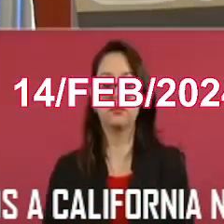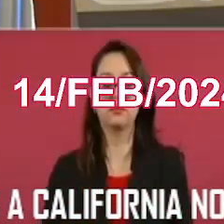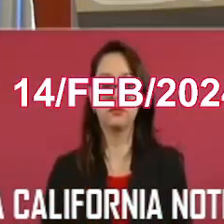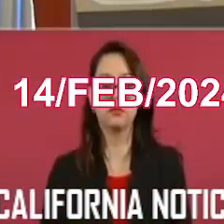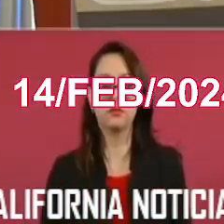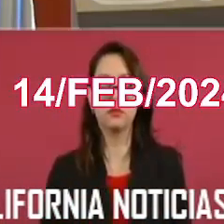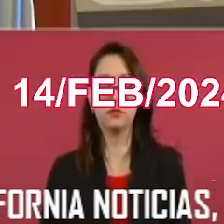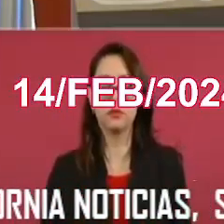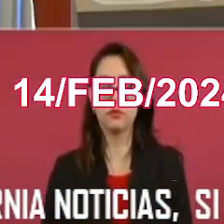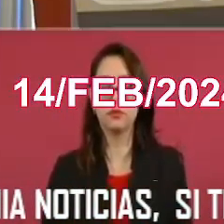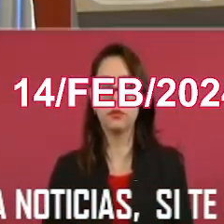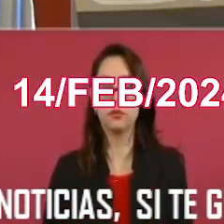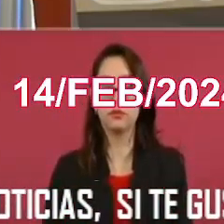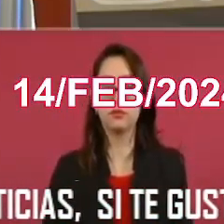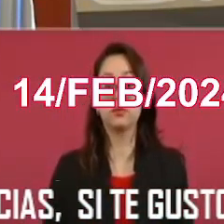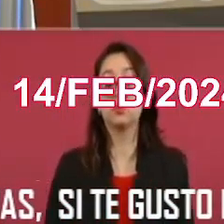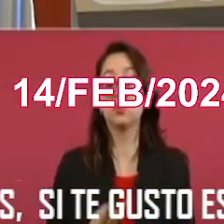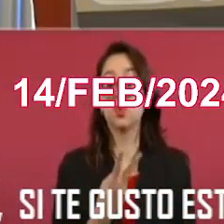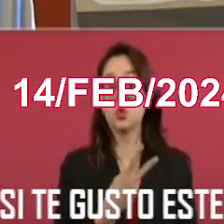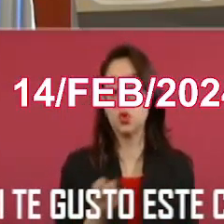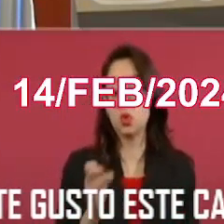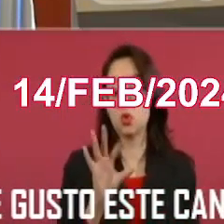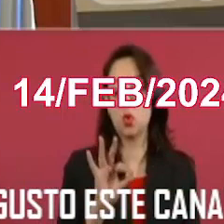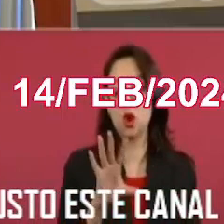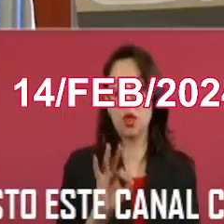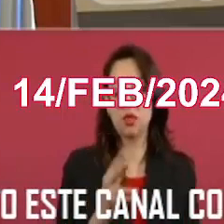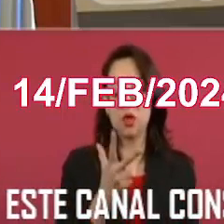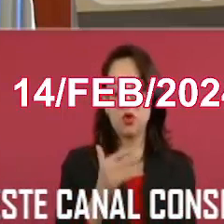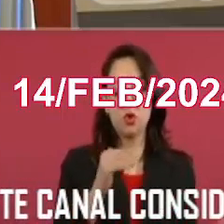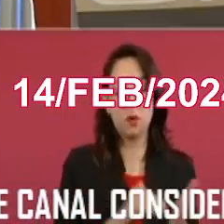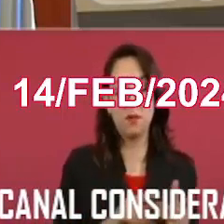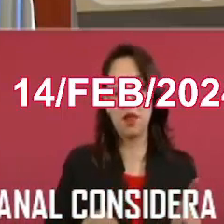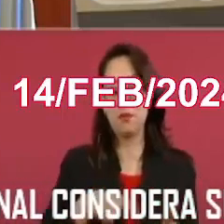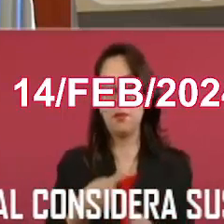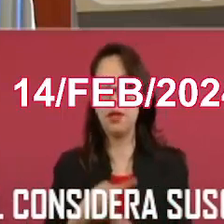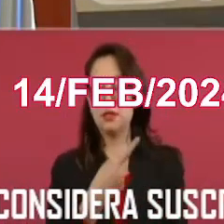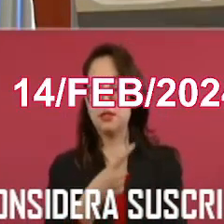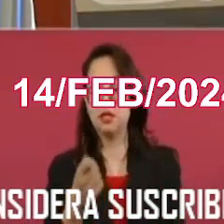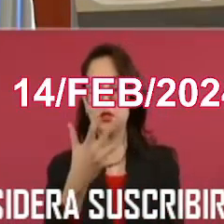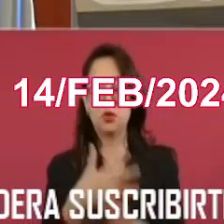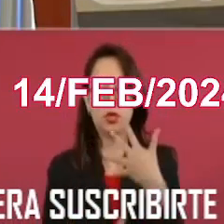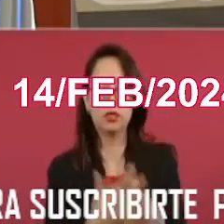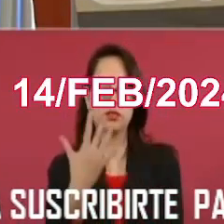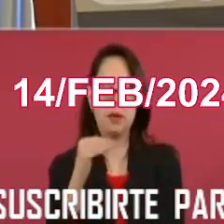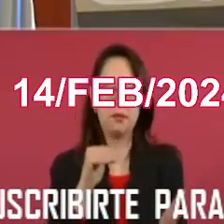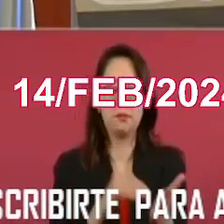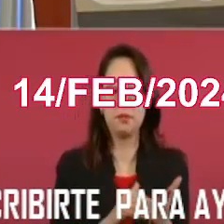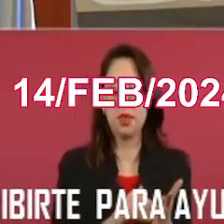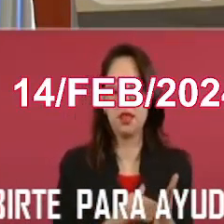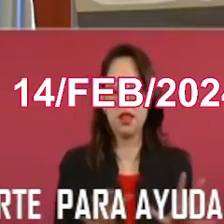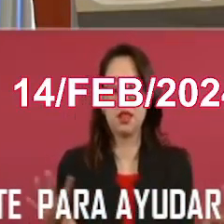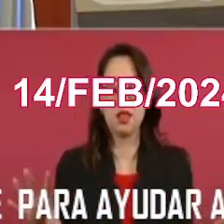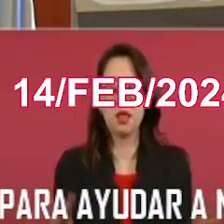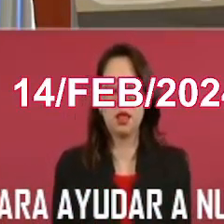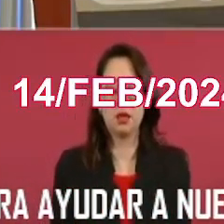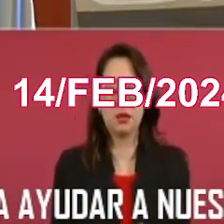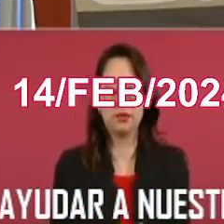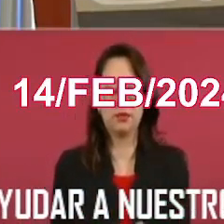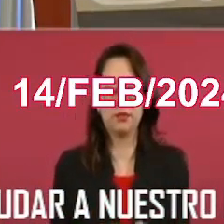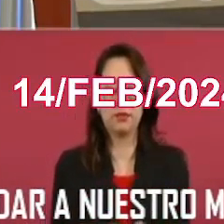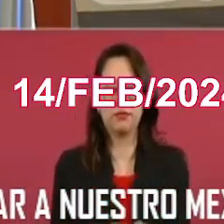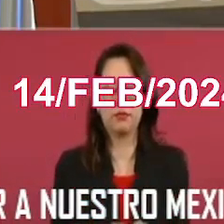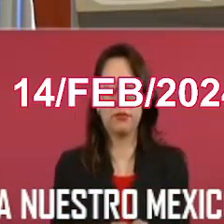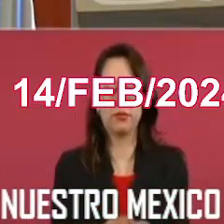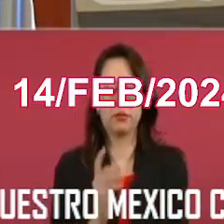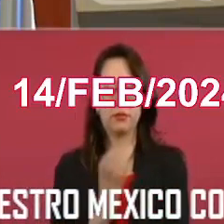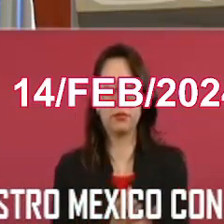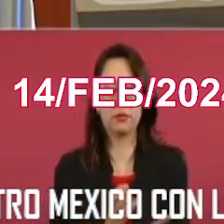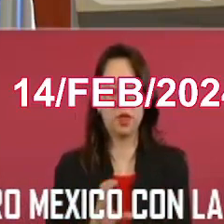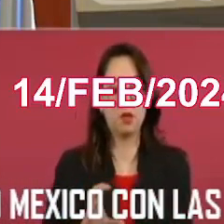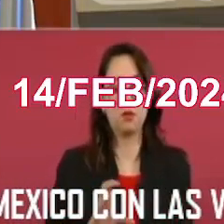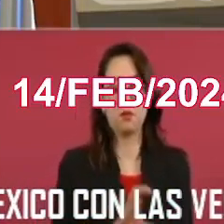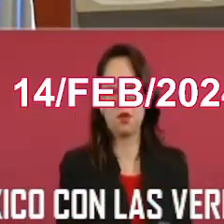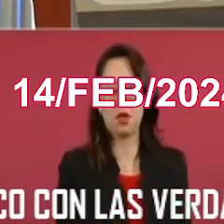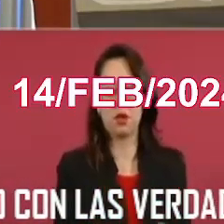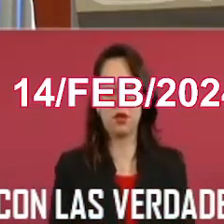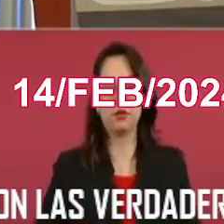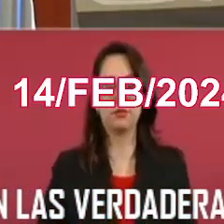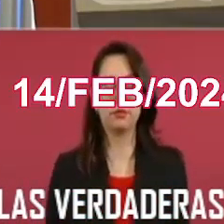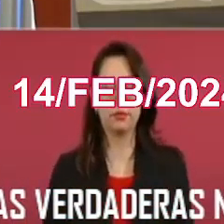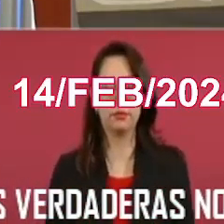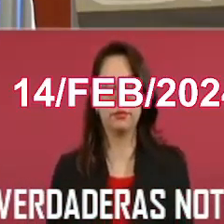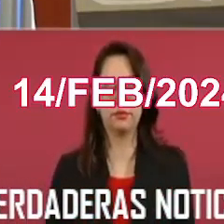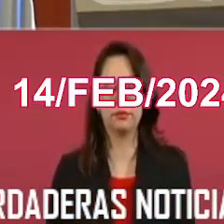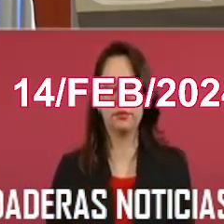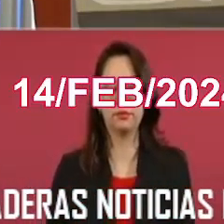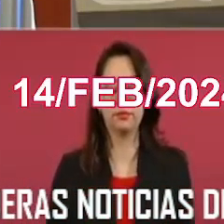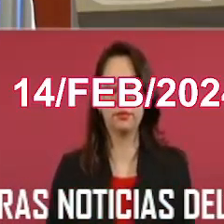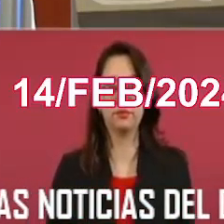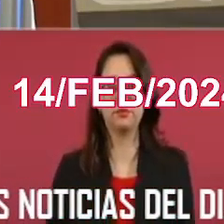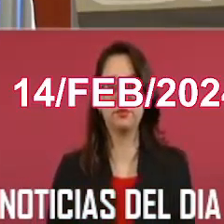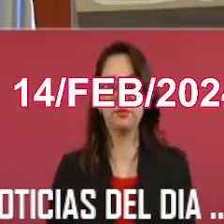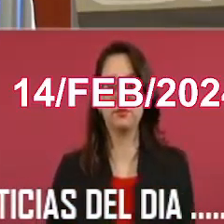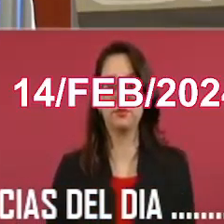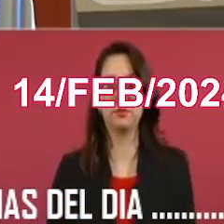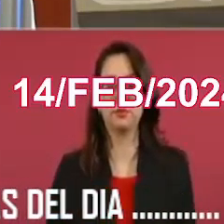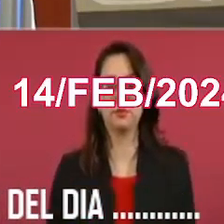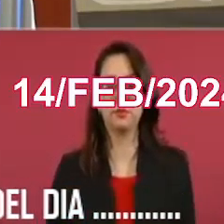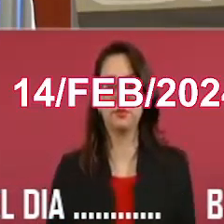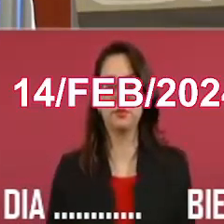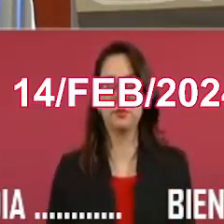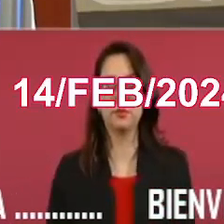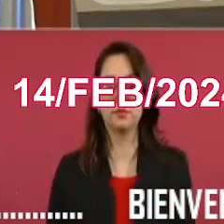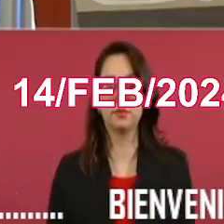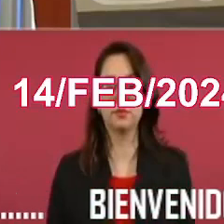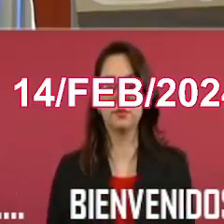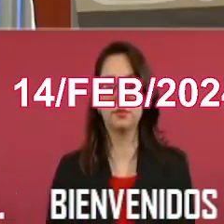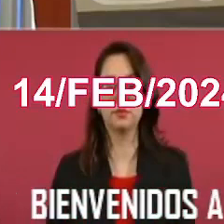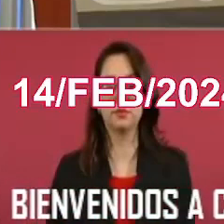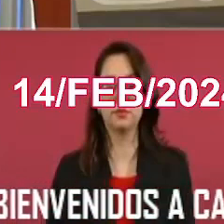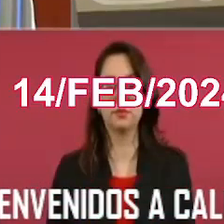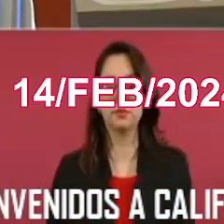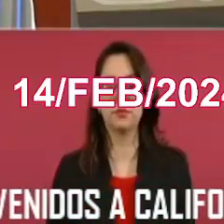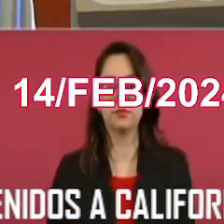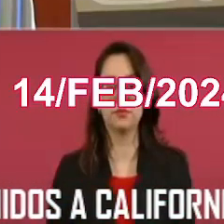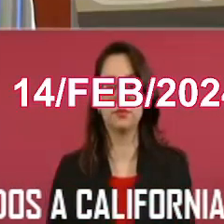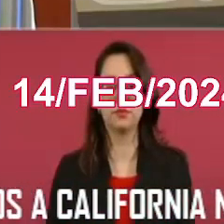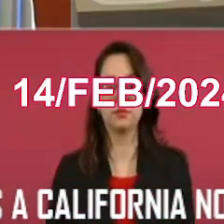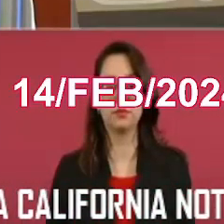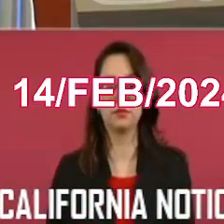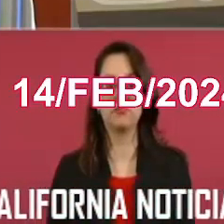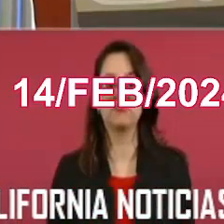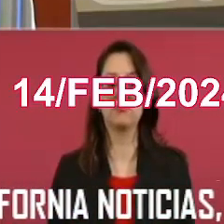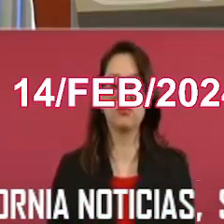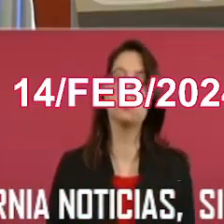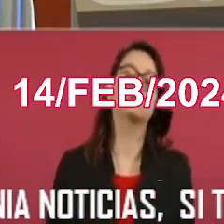que son 248 más 115 no ahí Ah tiempo después Este es 90 a ver ese es ya 93 casi todo el